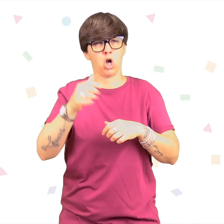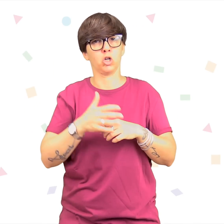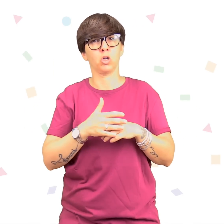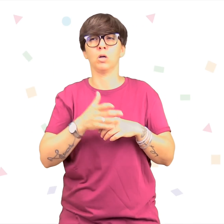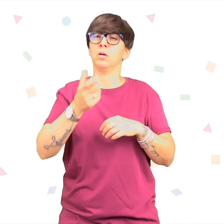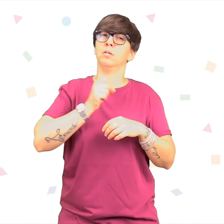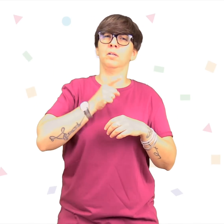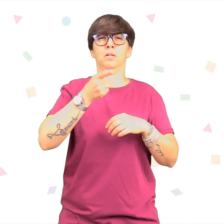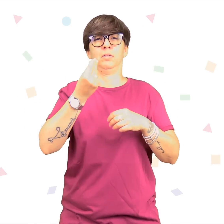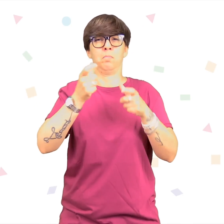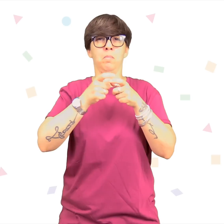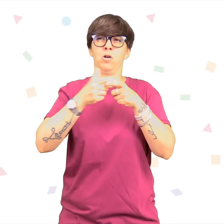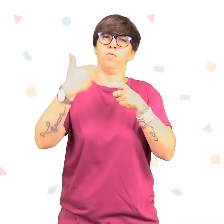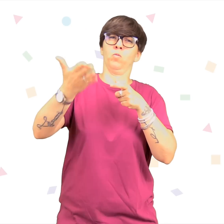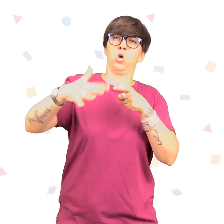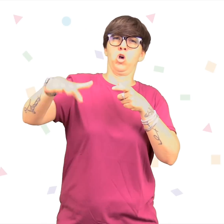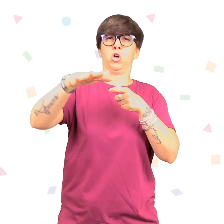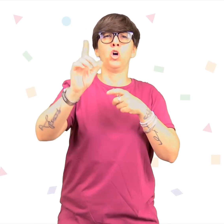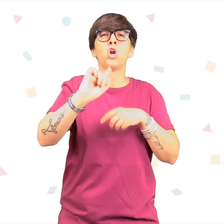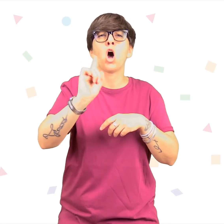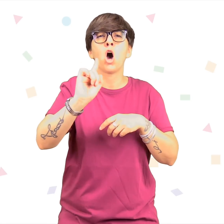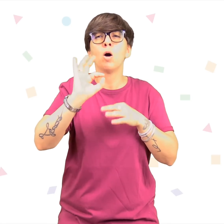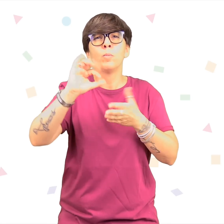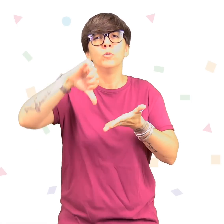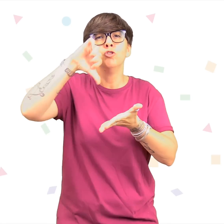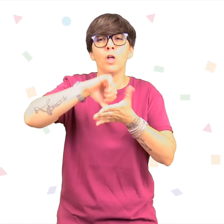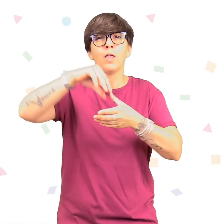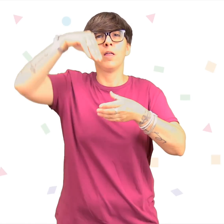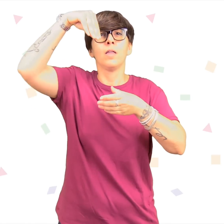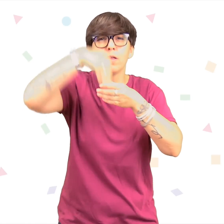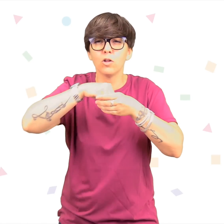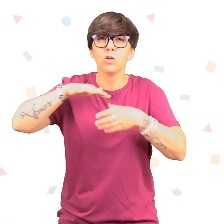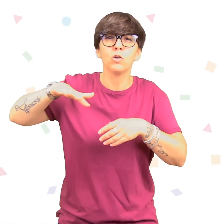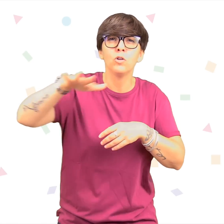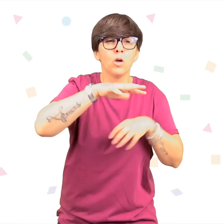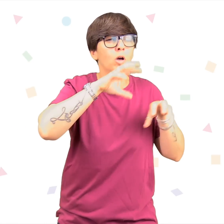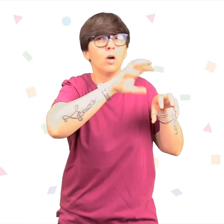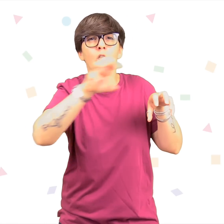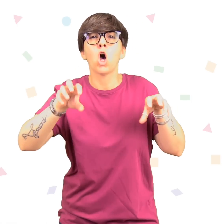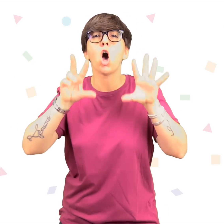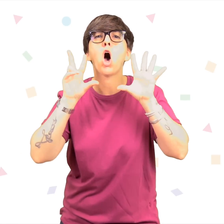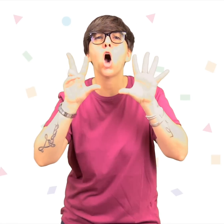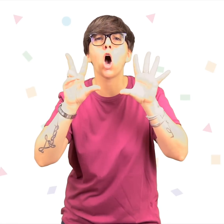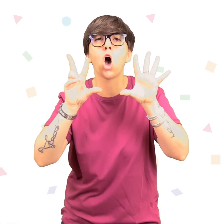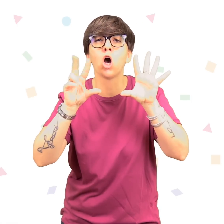Pensate che ce ne sono ben 8 soltanto nel centro!